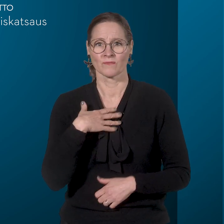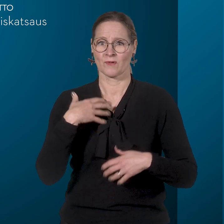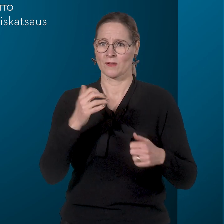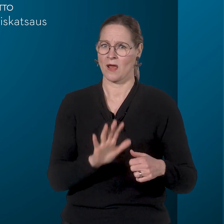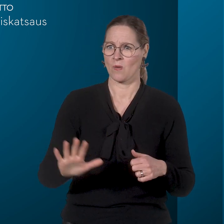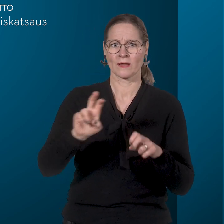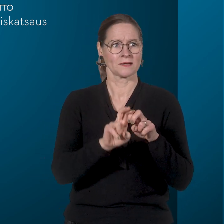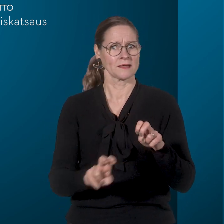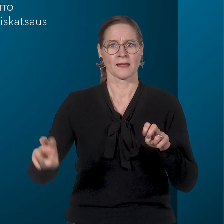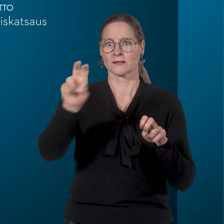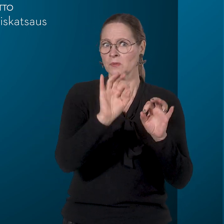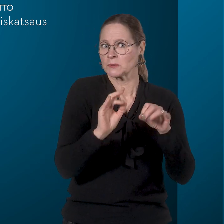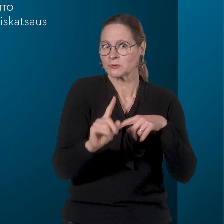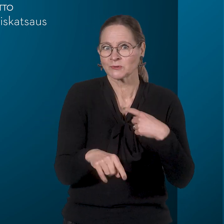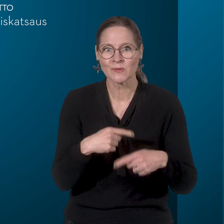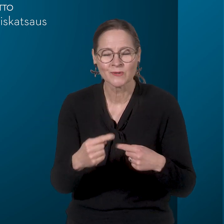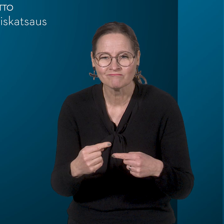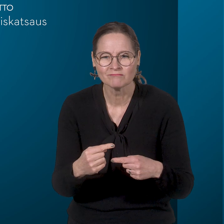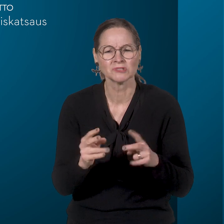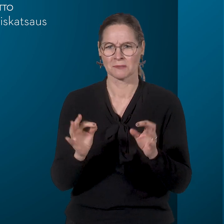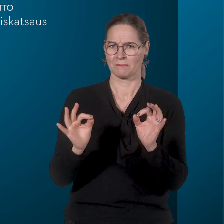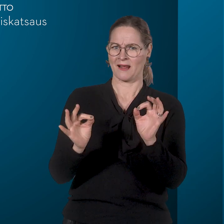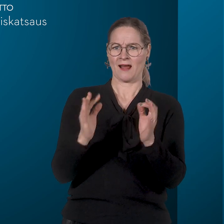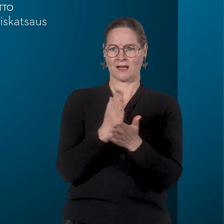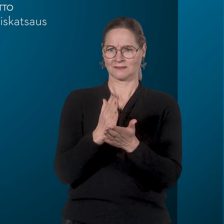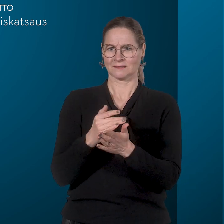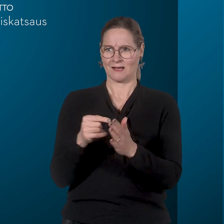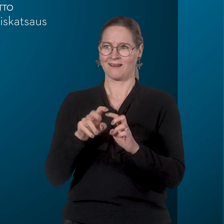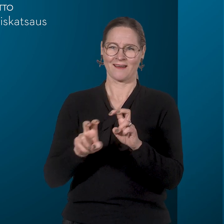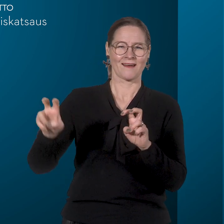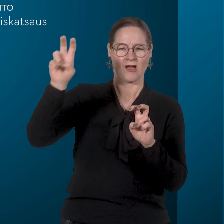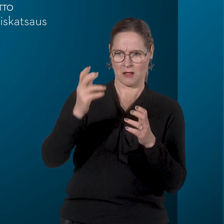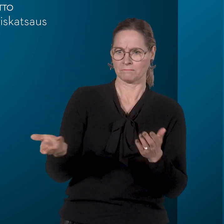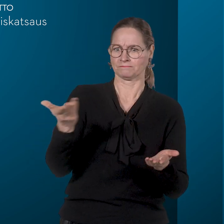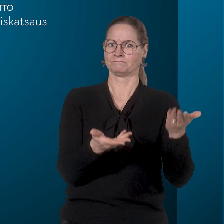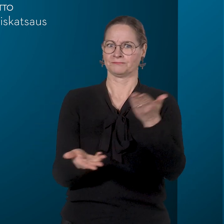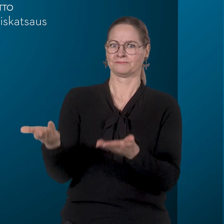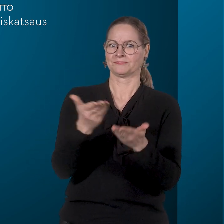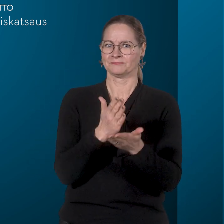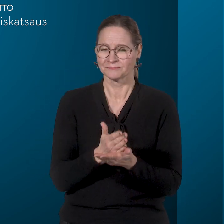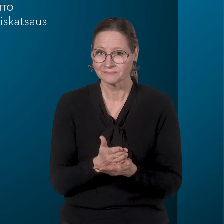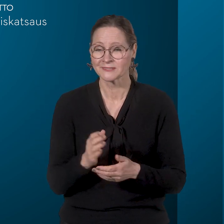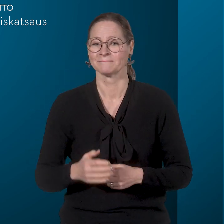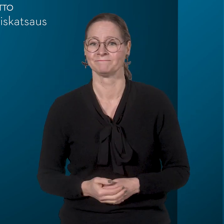miten hyvinvointialuekiertue sujui ja millaisia asioita - sen aikana on noussut esille.